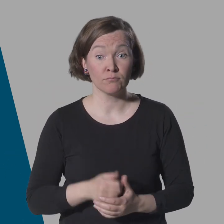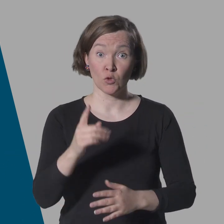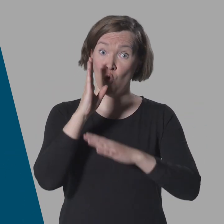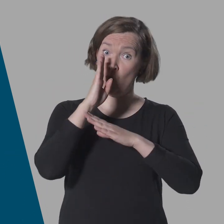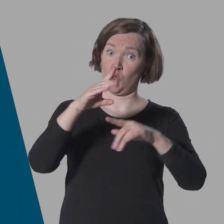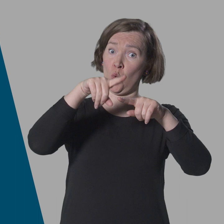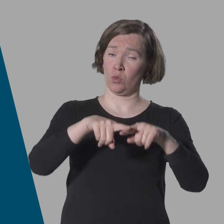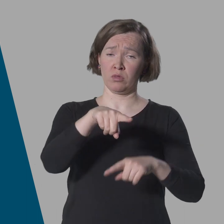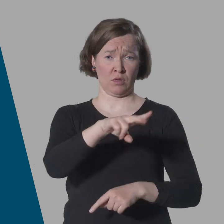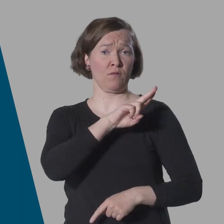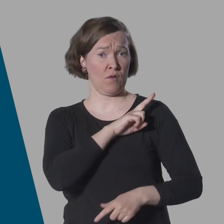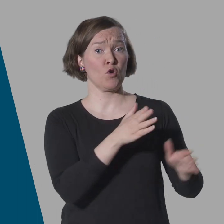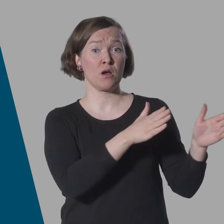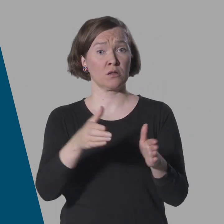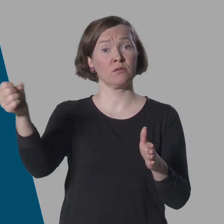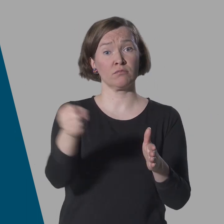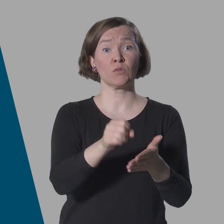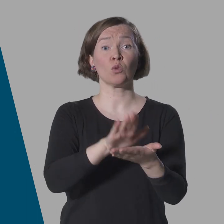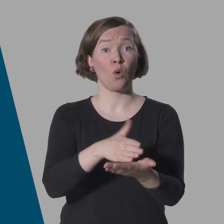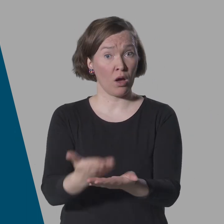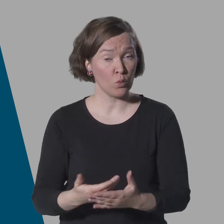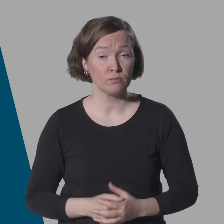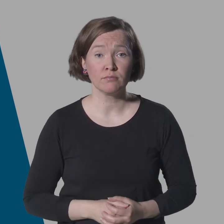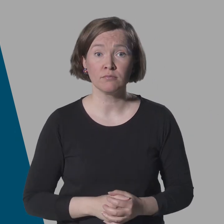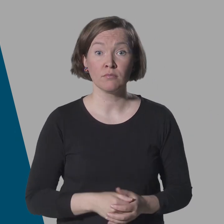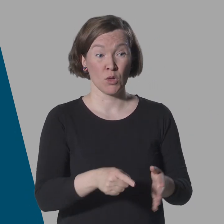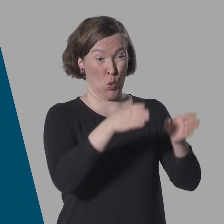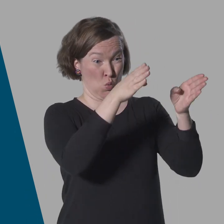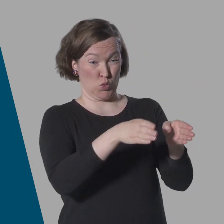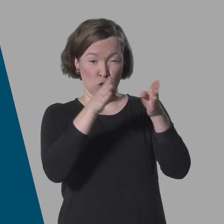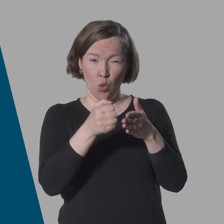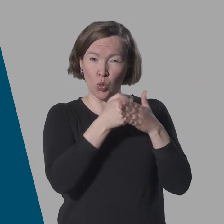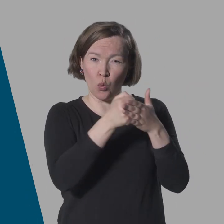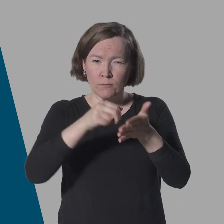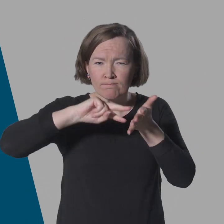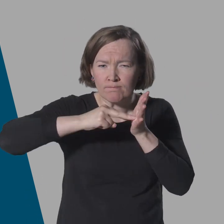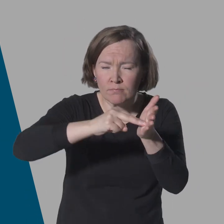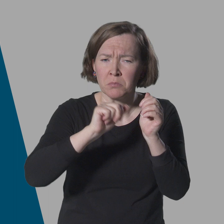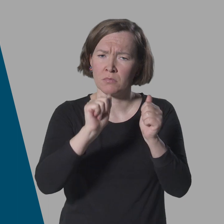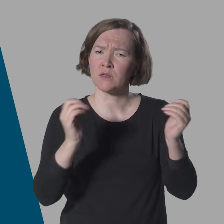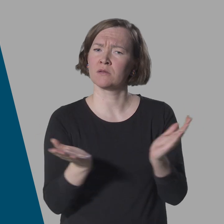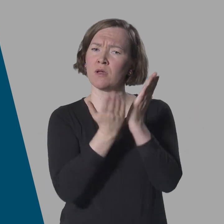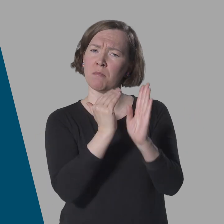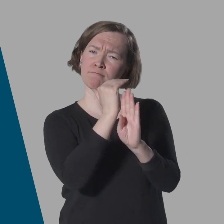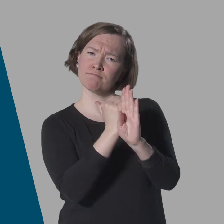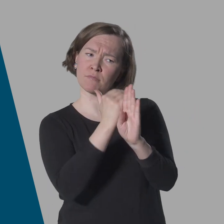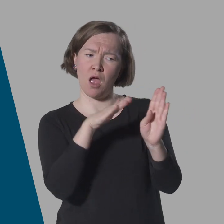Kotikunta on velvollinen järjestämään tulkkauksen. Yksilöllistä tukea hankittaessa on kuitenkin arvioitava -